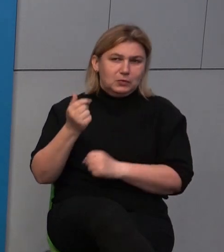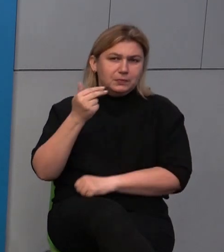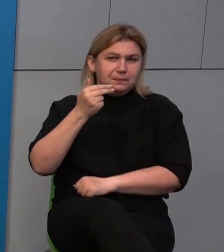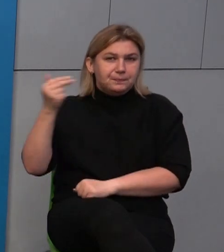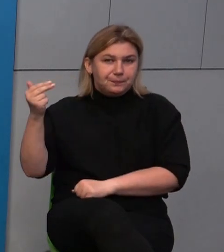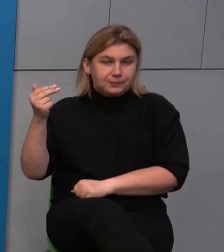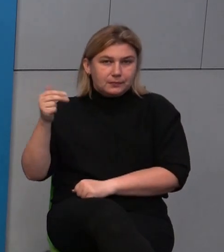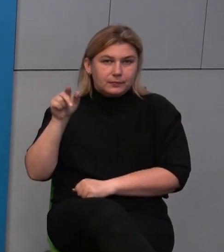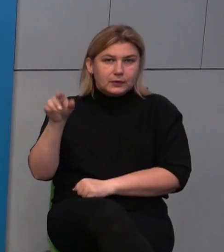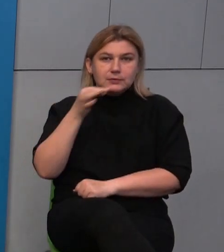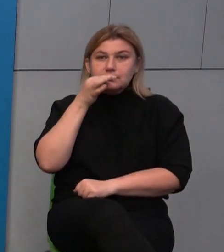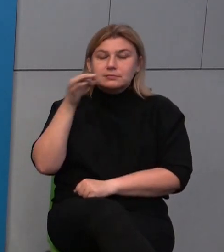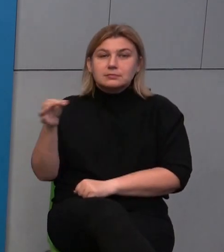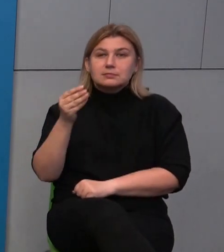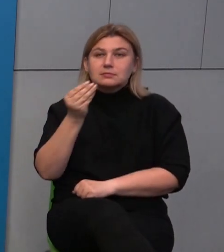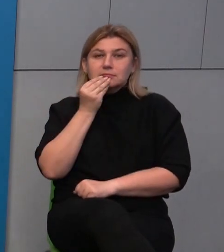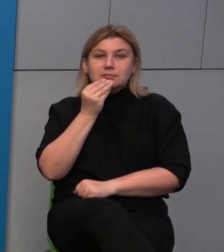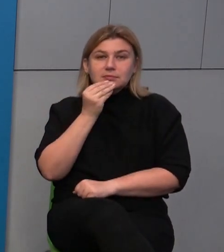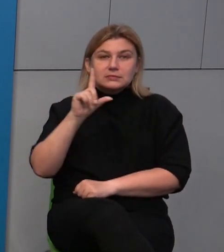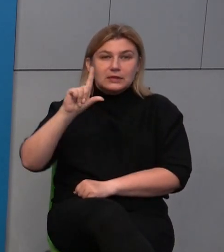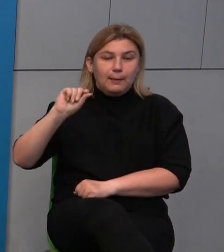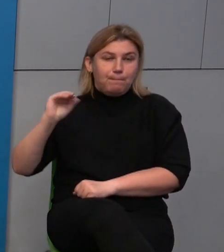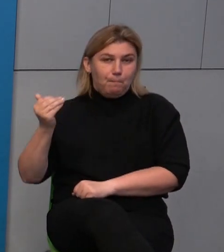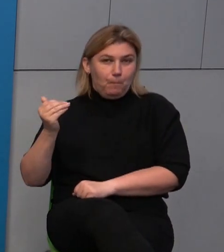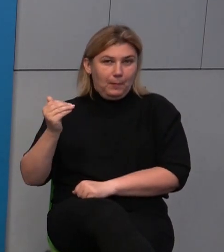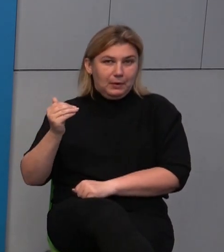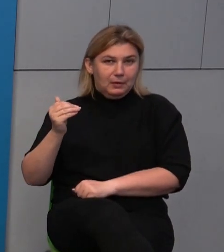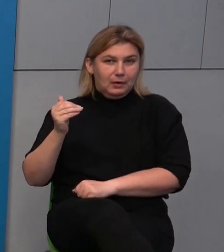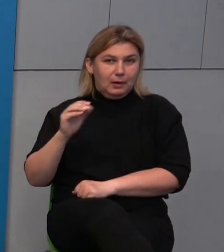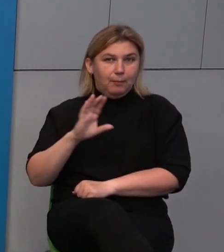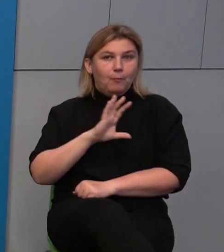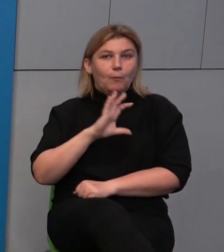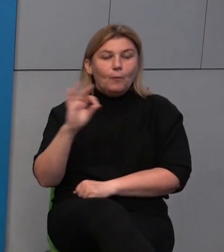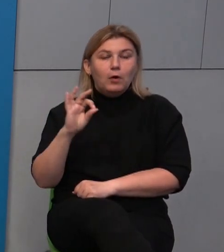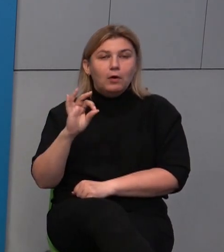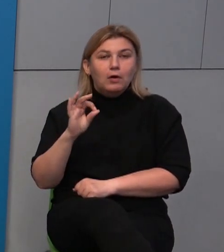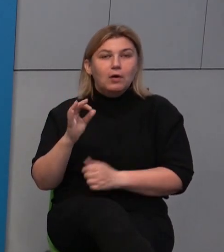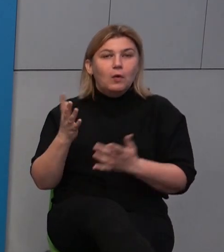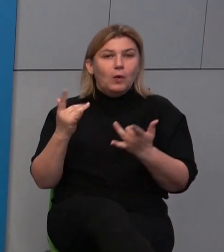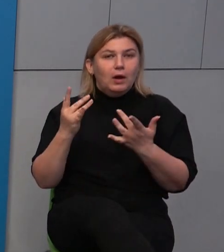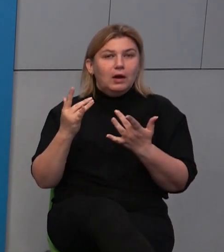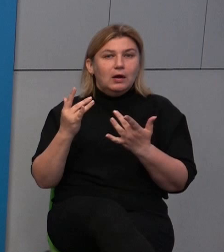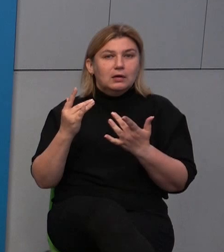to pytanie o menu u Lema, ponieważ on tak łatwo obraca się w anegdotę.